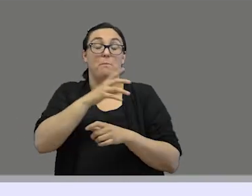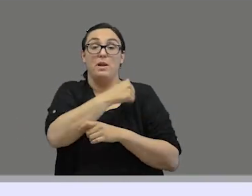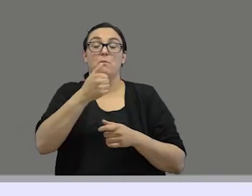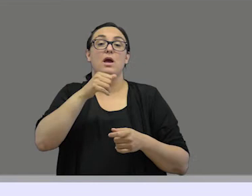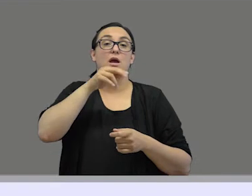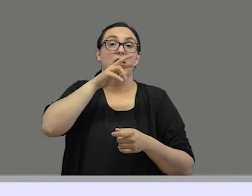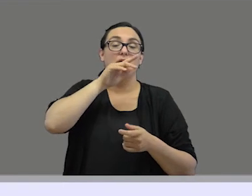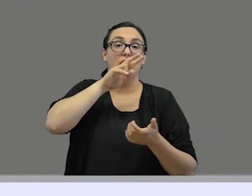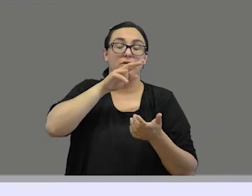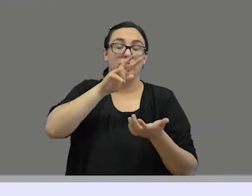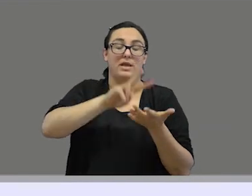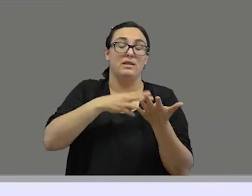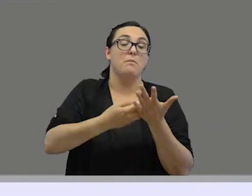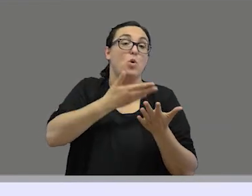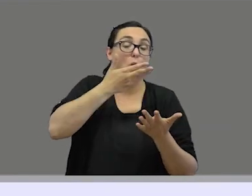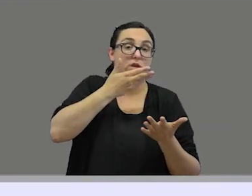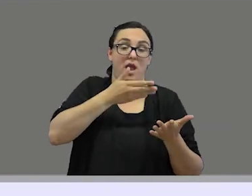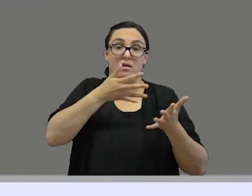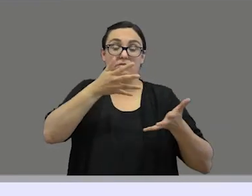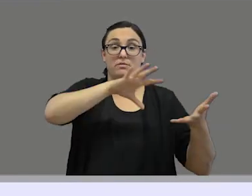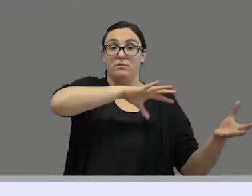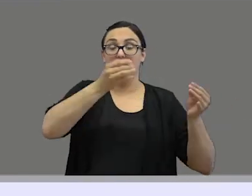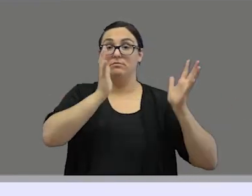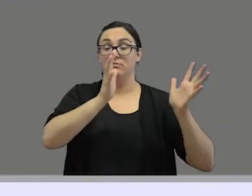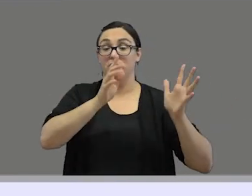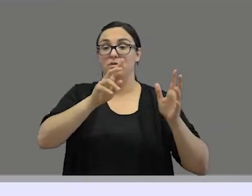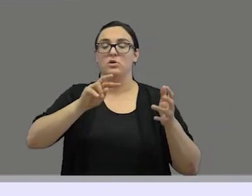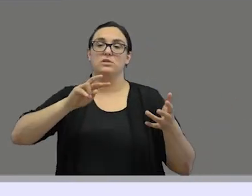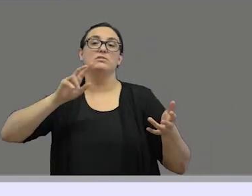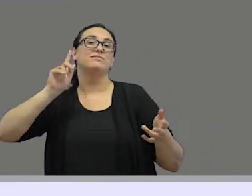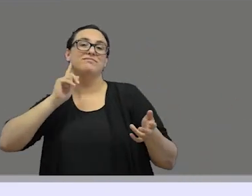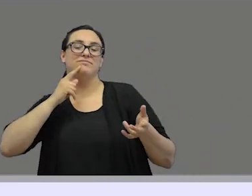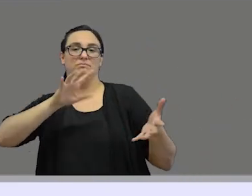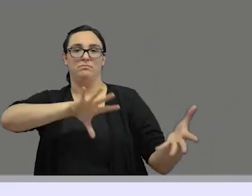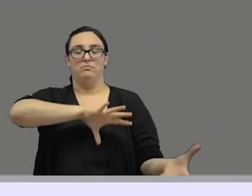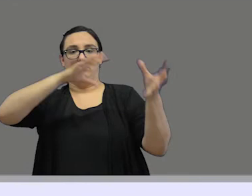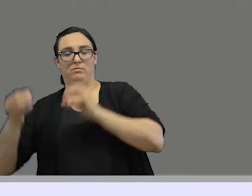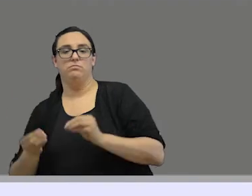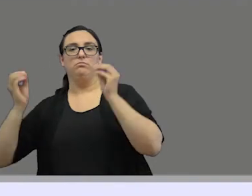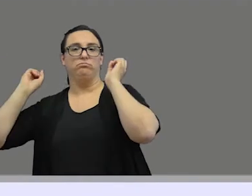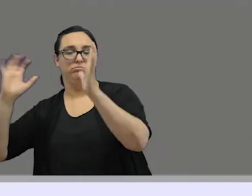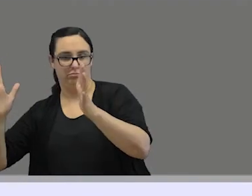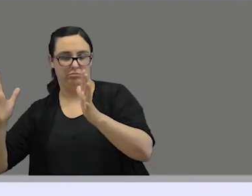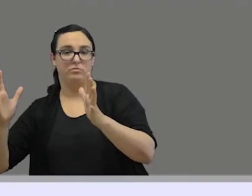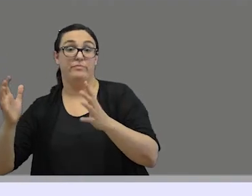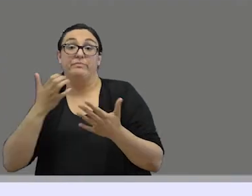Natürlich sollte der Text auswendig gelernt seint, falls es keine visuellen Regieanweisungen gibt.